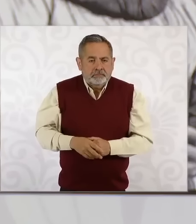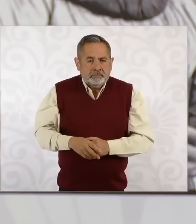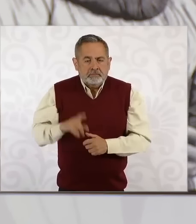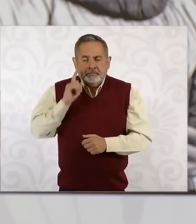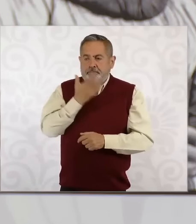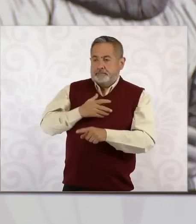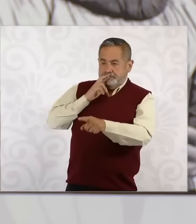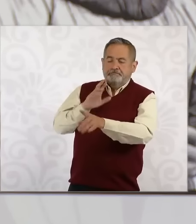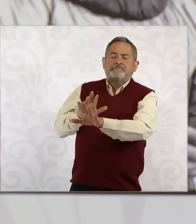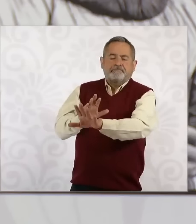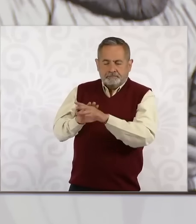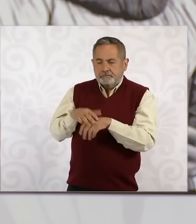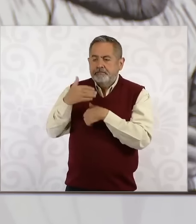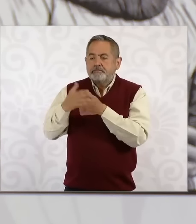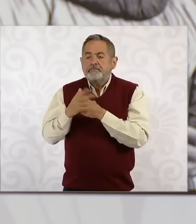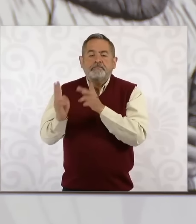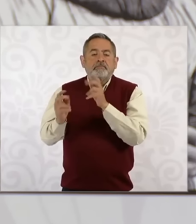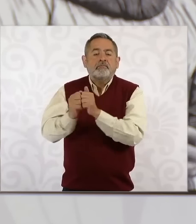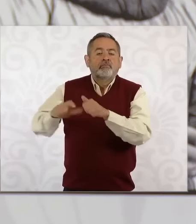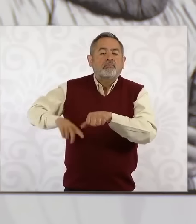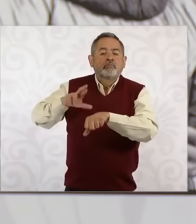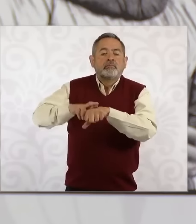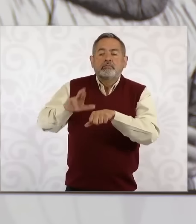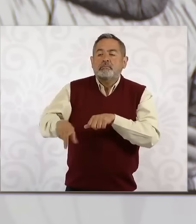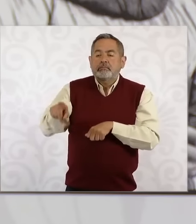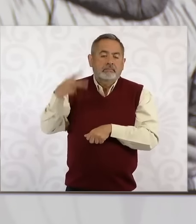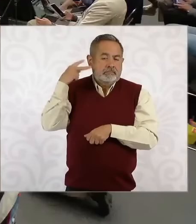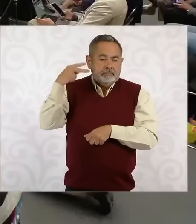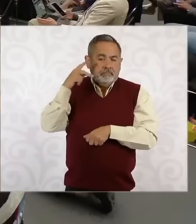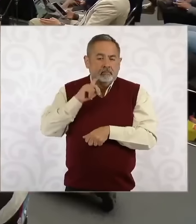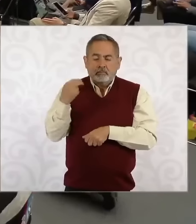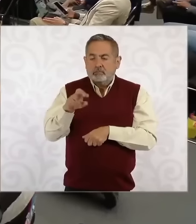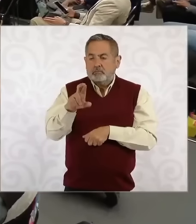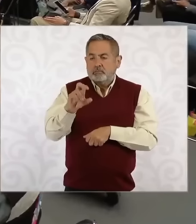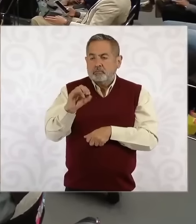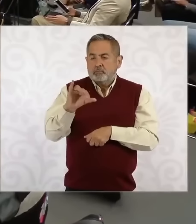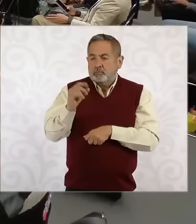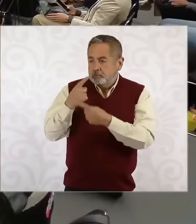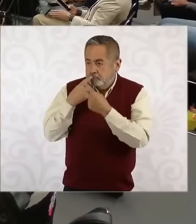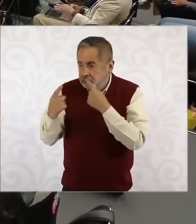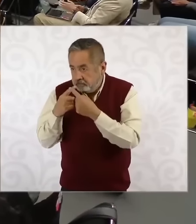para ver este cuáles son las opciones y ver cómo podemos apoyar? Y en otro, bueno, mismo tema,